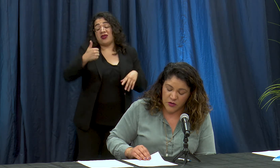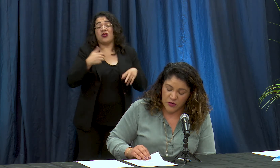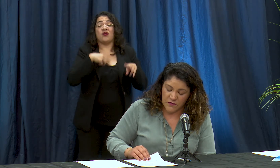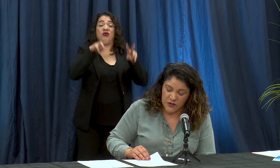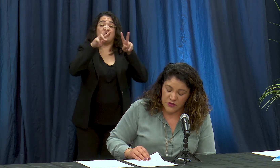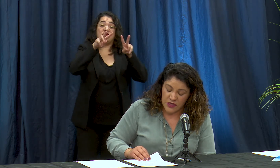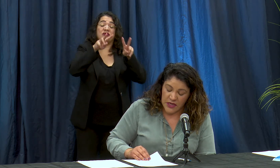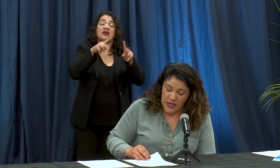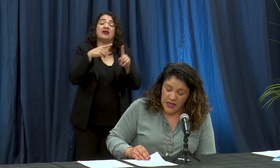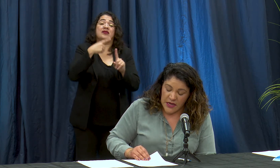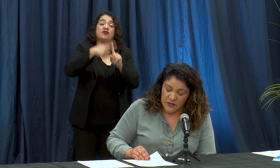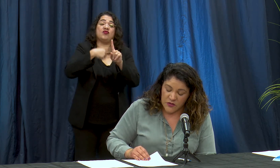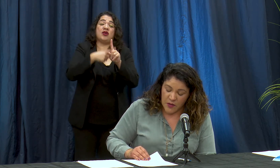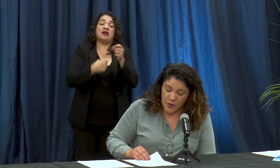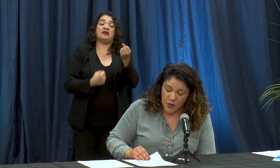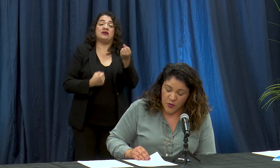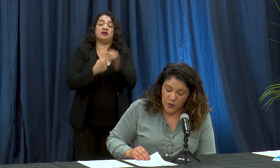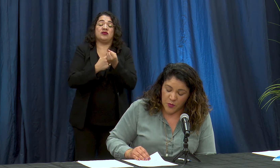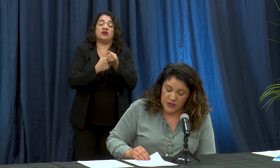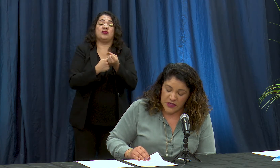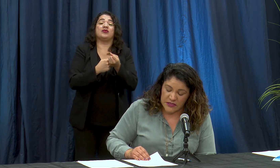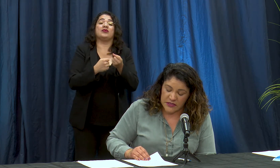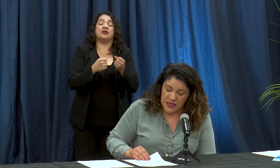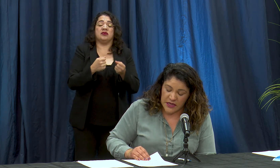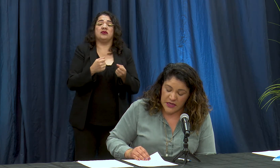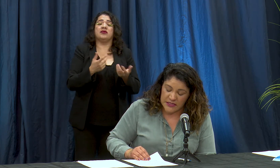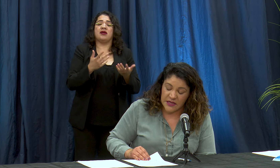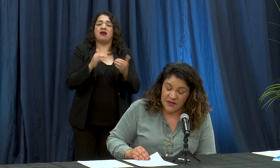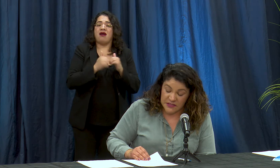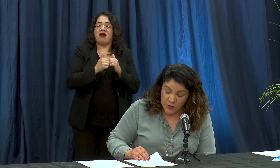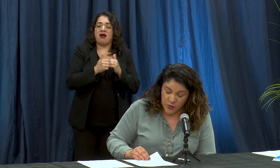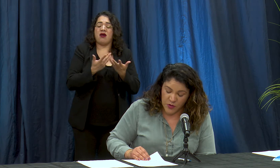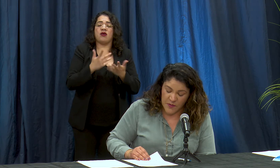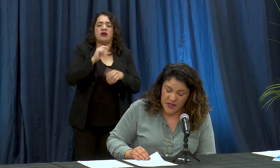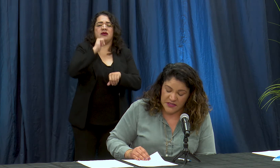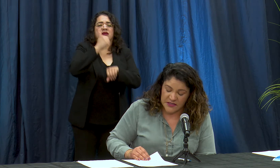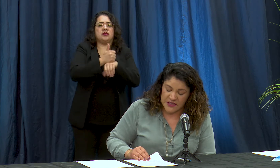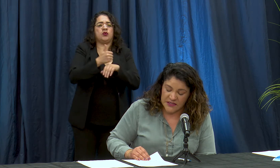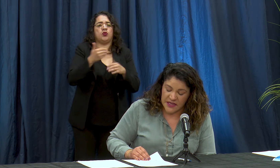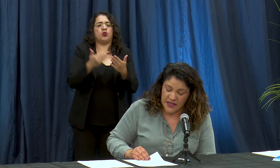coronavirus la ciudad pro propuestas s table ser un programa de asistencia de